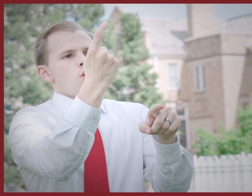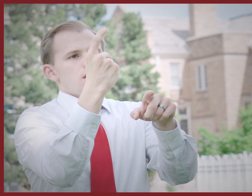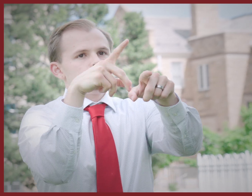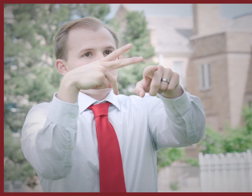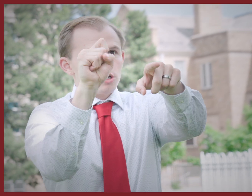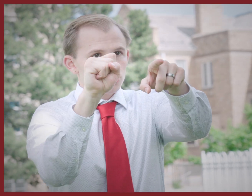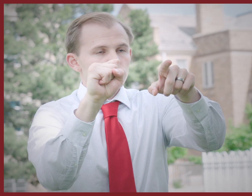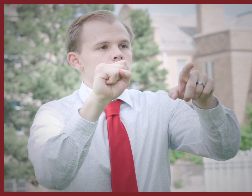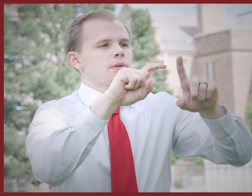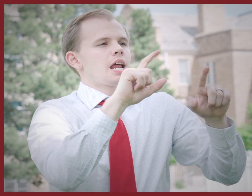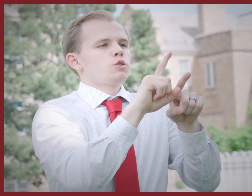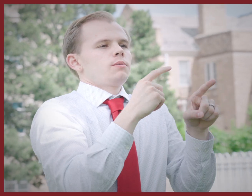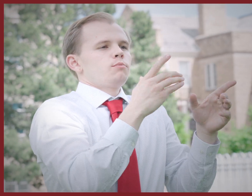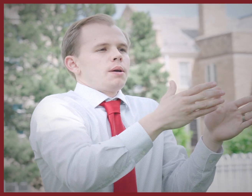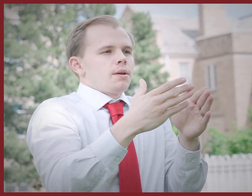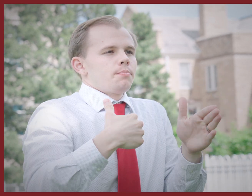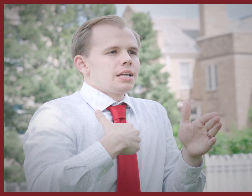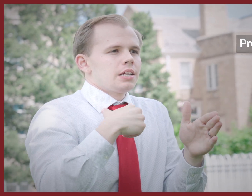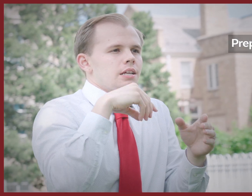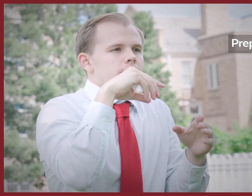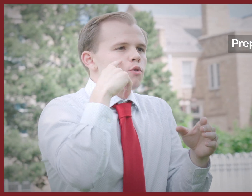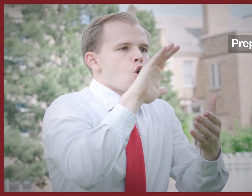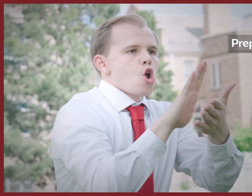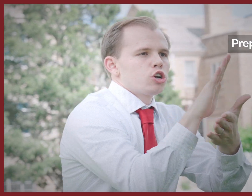Y no fue solo la escuela Palmer, también me preparó